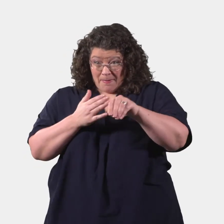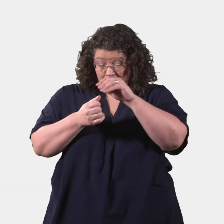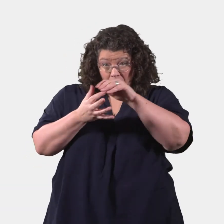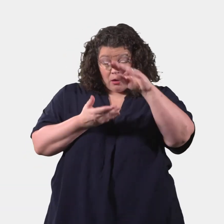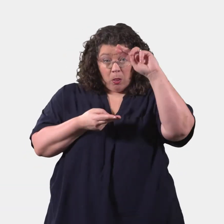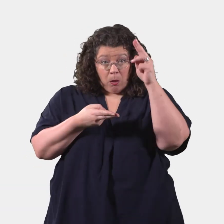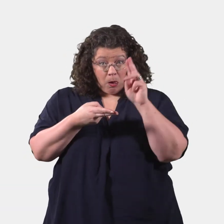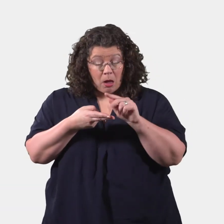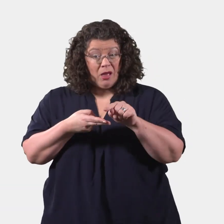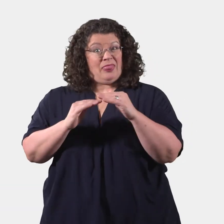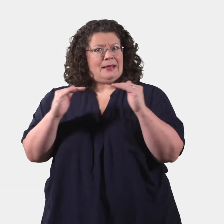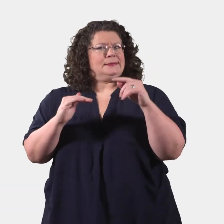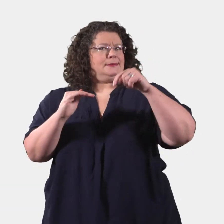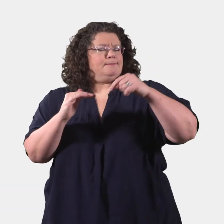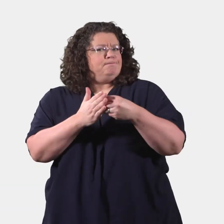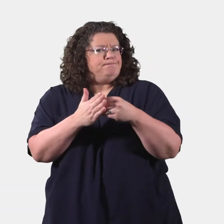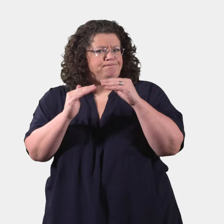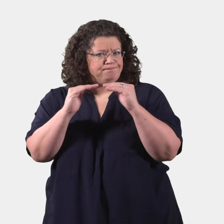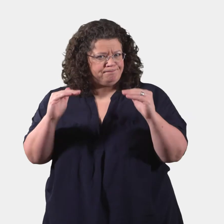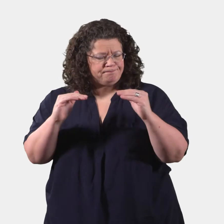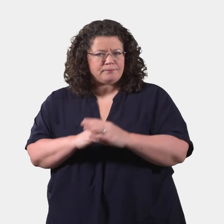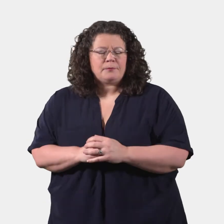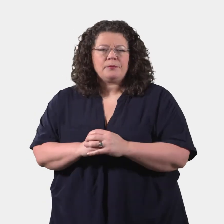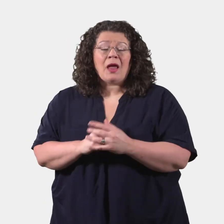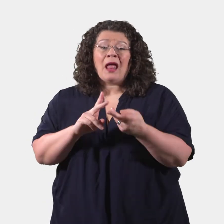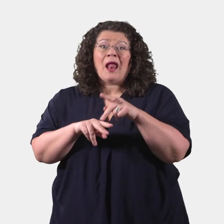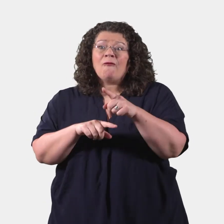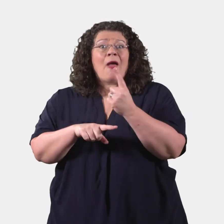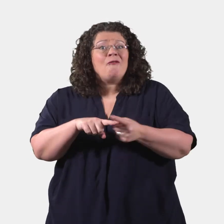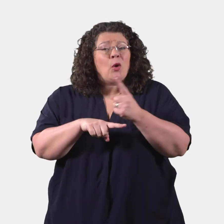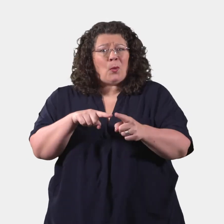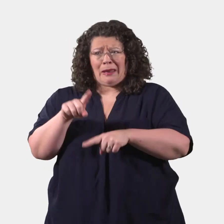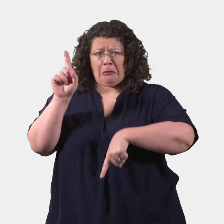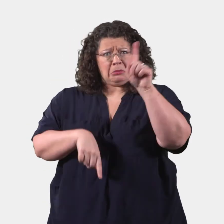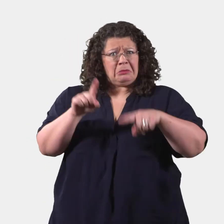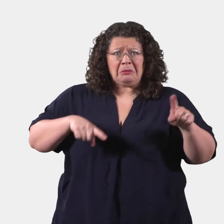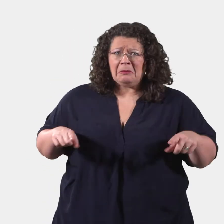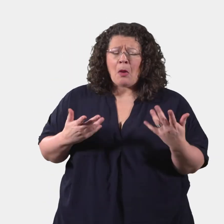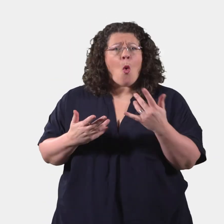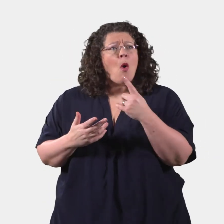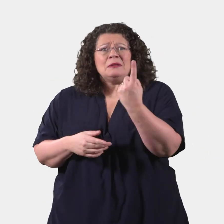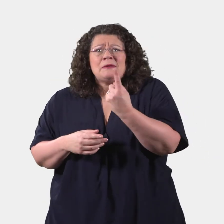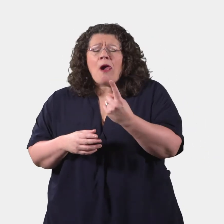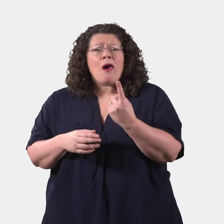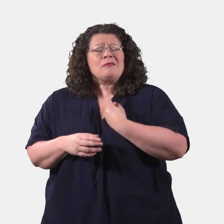Os ydych chi’n ennill gwahanol faint o arian bob wythnos, neu os ydych chi’n hunangyflogedig, caiff y swm o arian